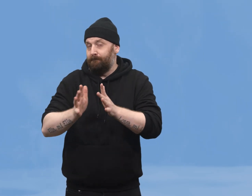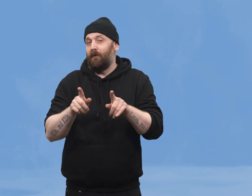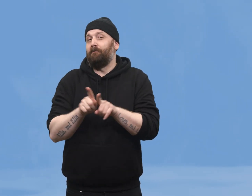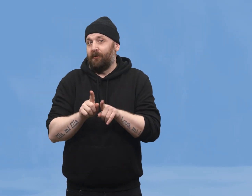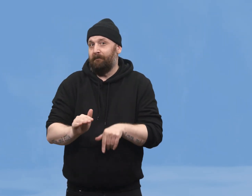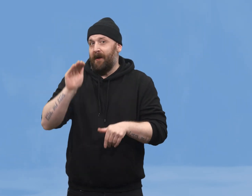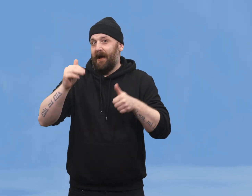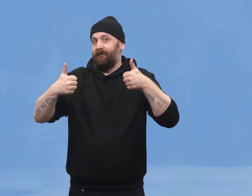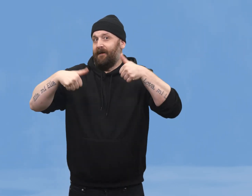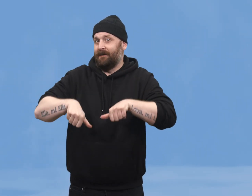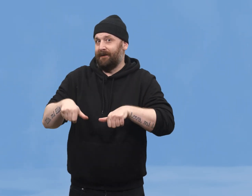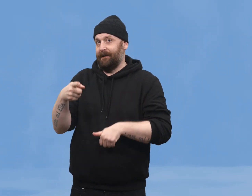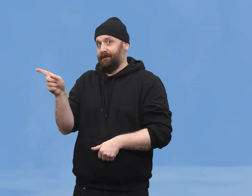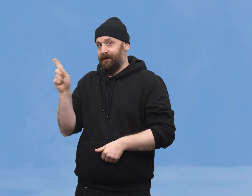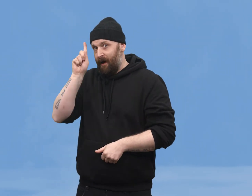jo vanskeligere blir det svindlerene.